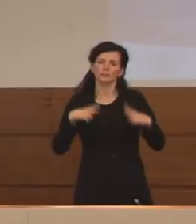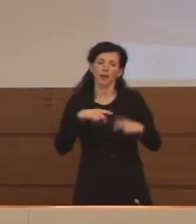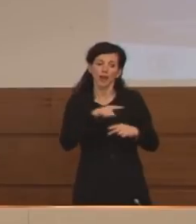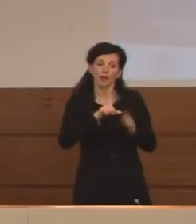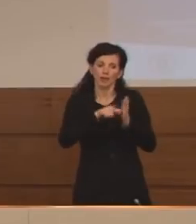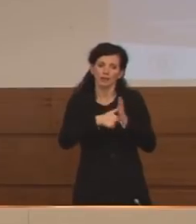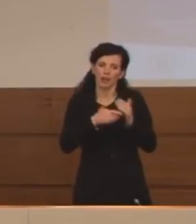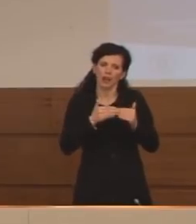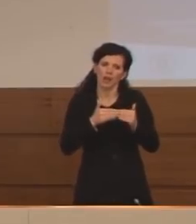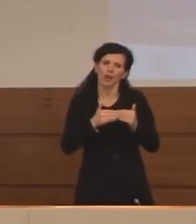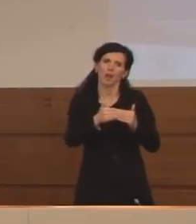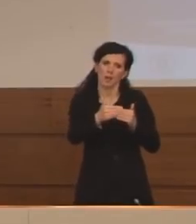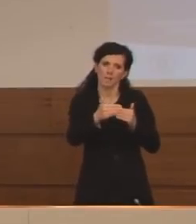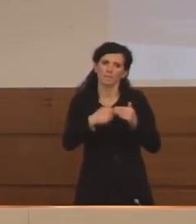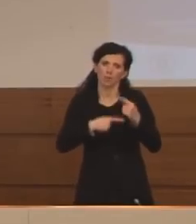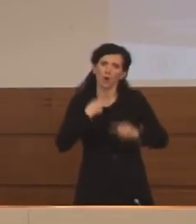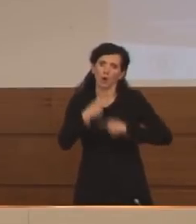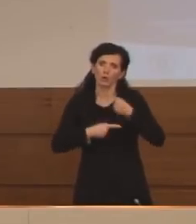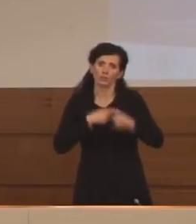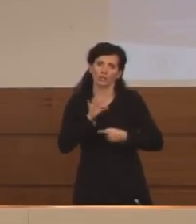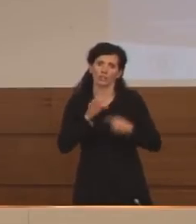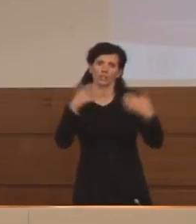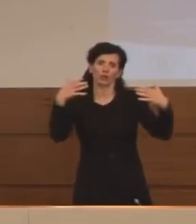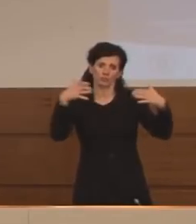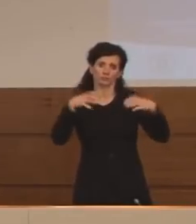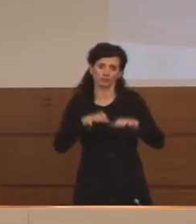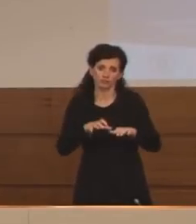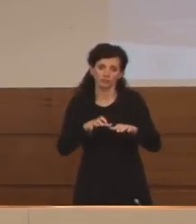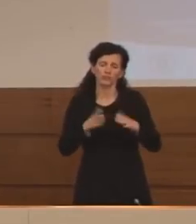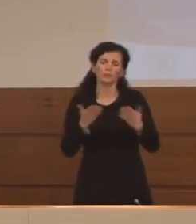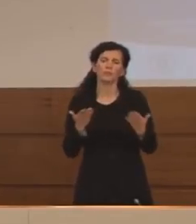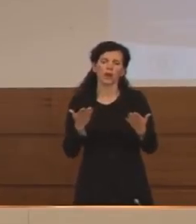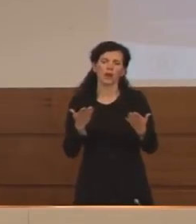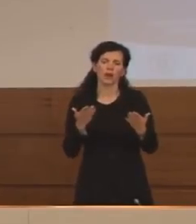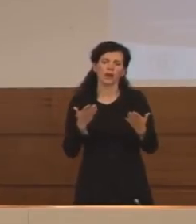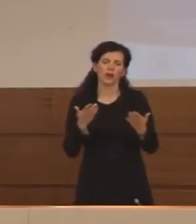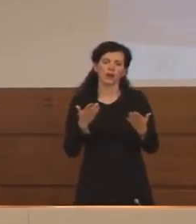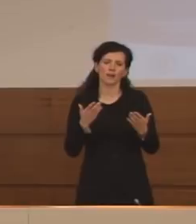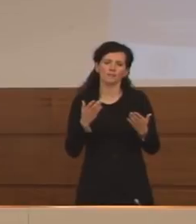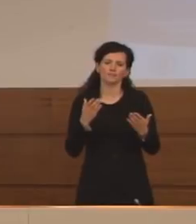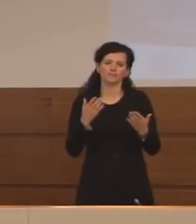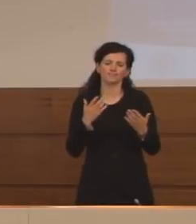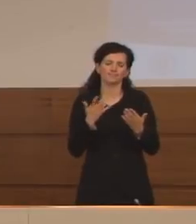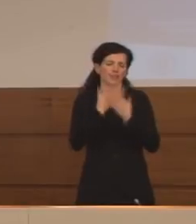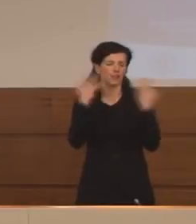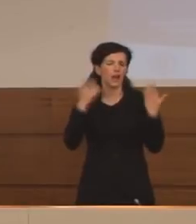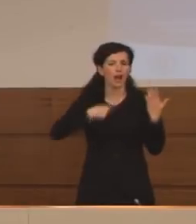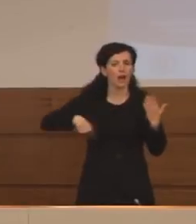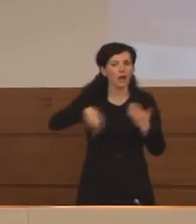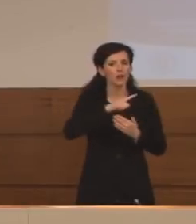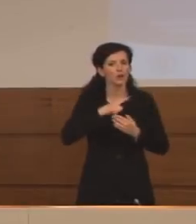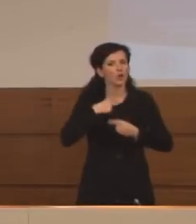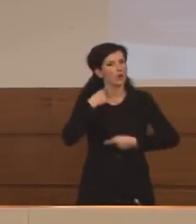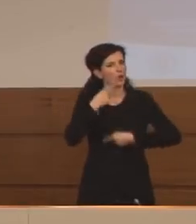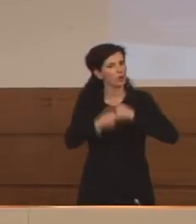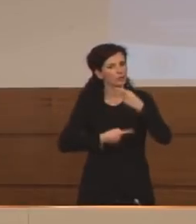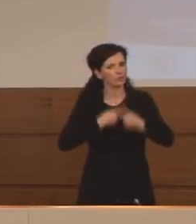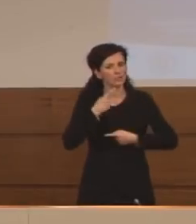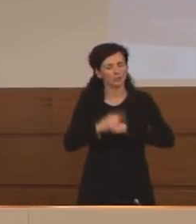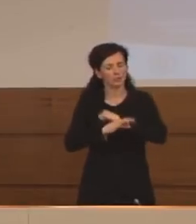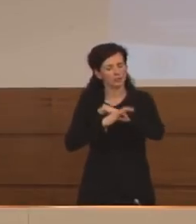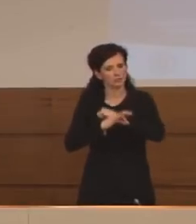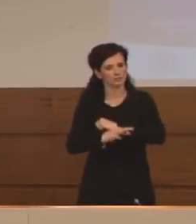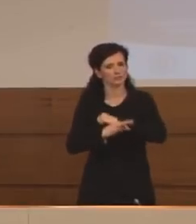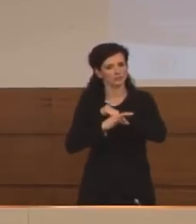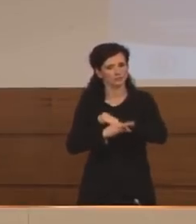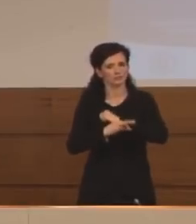Ma teniamo conto che bisogna continuare a mantenere rigorosamente tutte le misure di distanziamento sociale